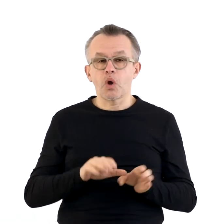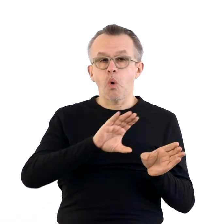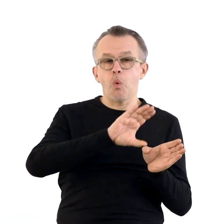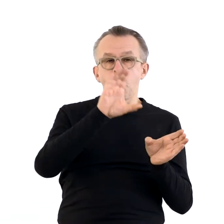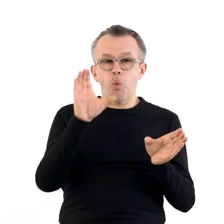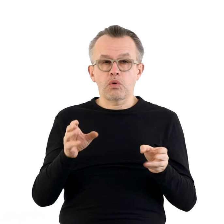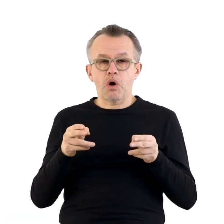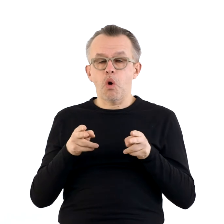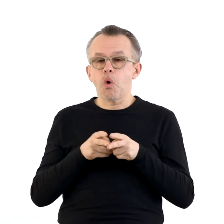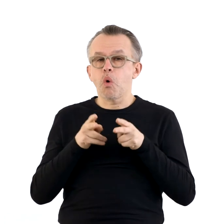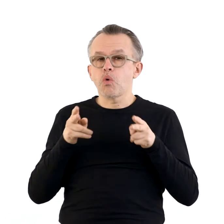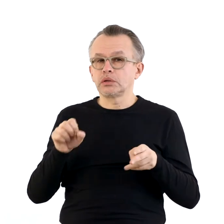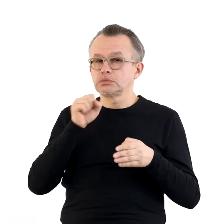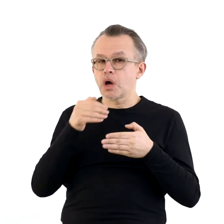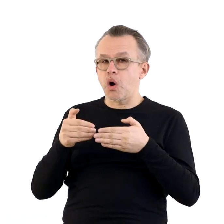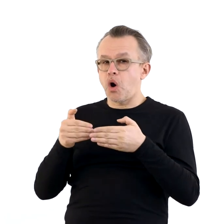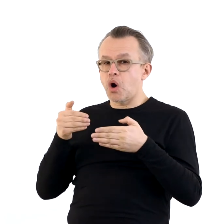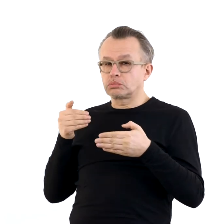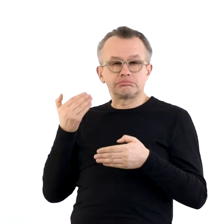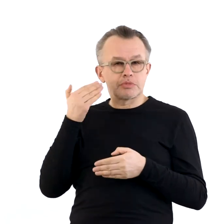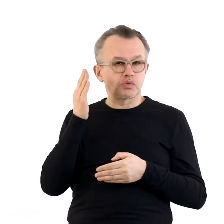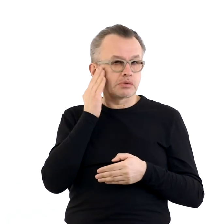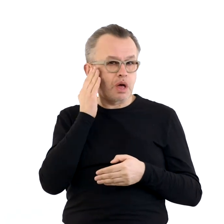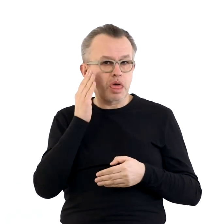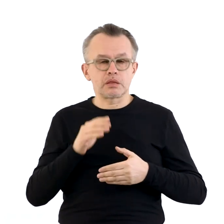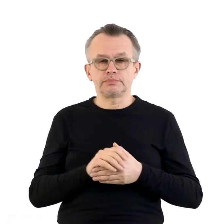Najbardziej znanymi łukami z okresu starożytności były m.in: